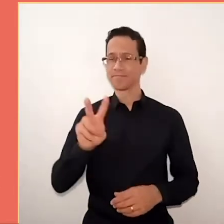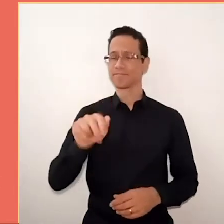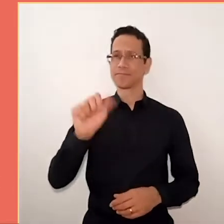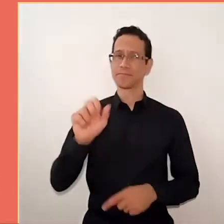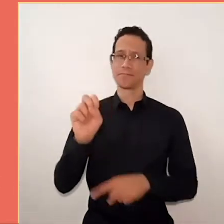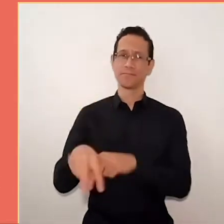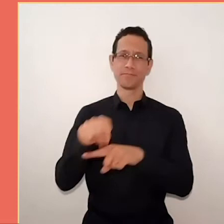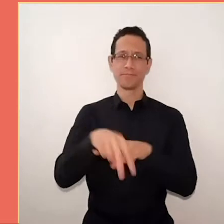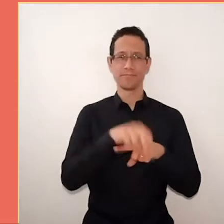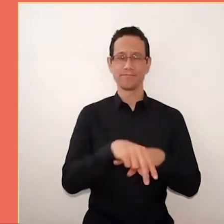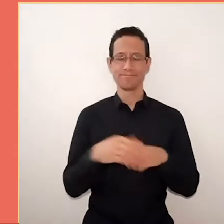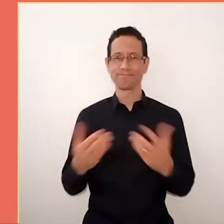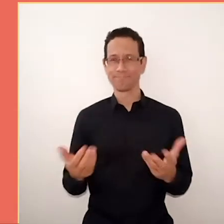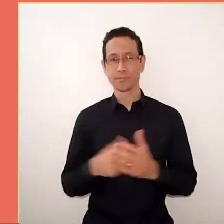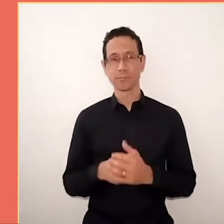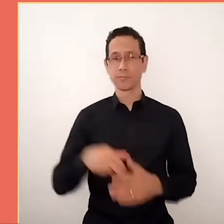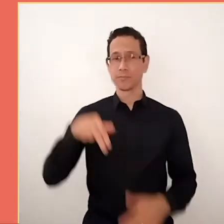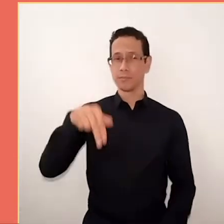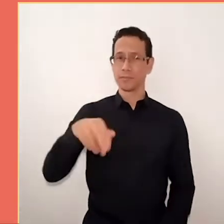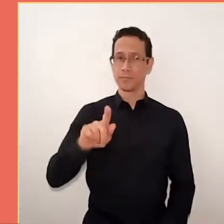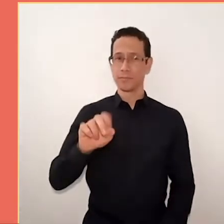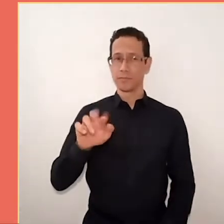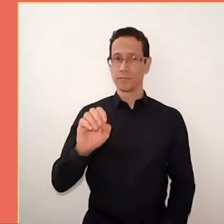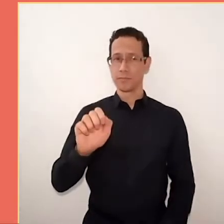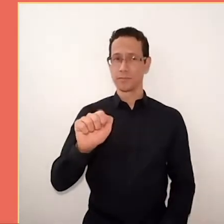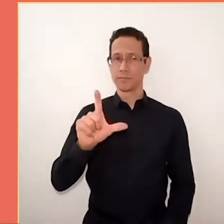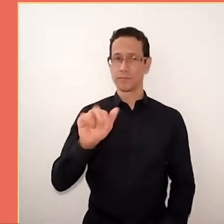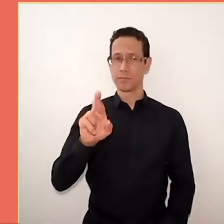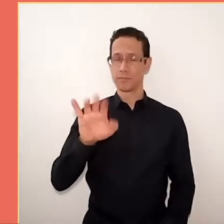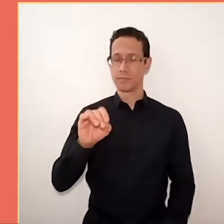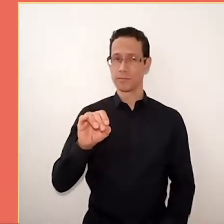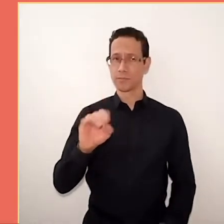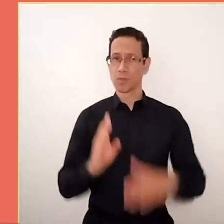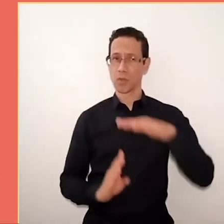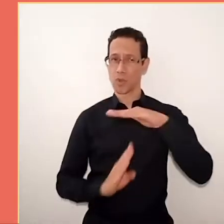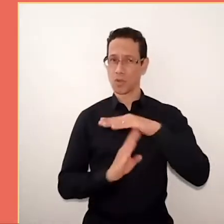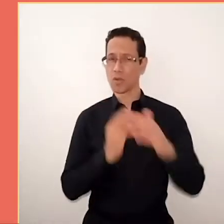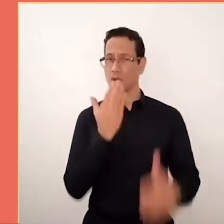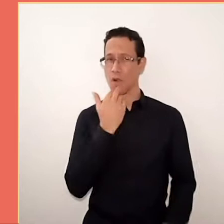Negro Alírio, um dia no intervalo do almoço, correu à escola que atendia as crianças da favela.